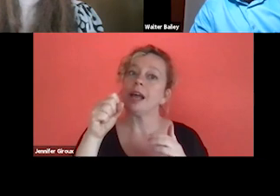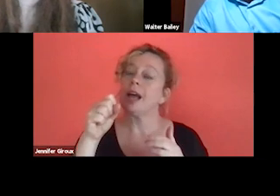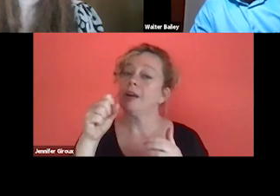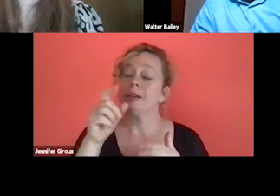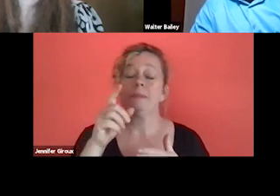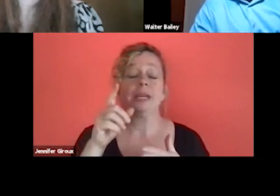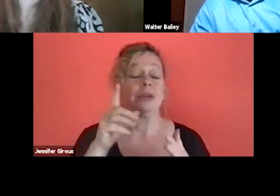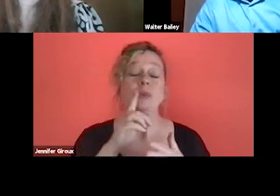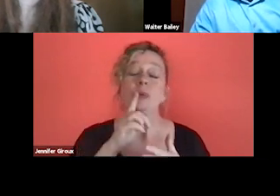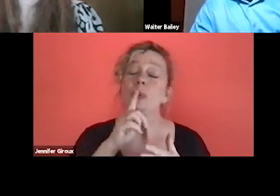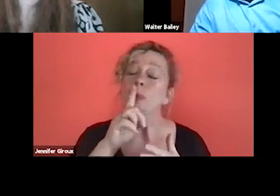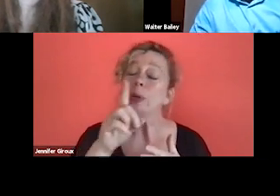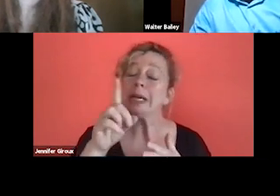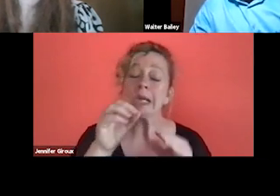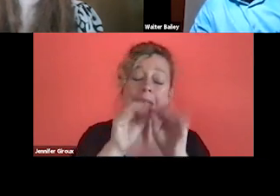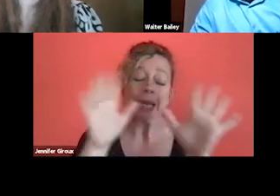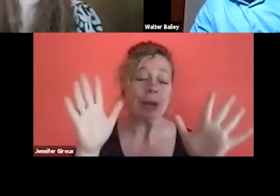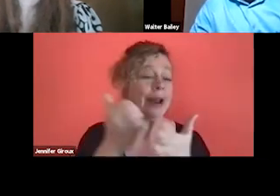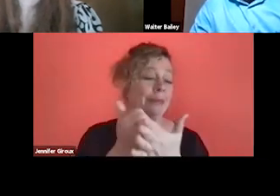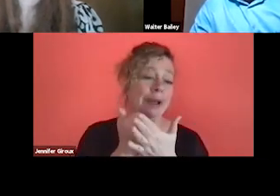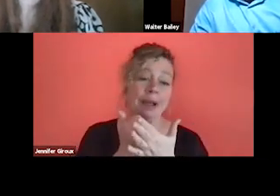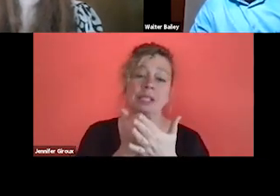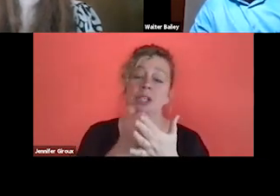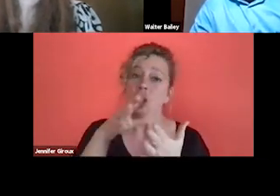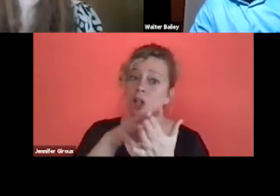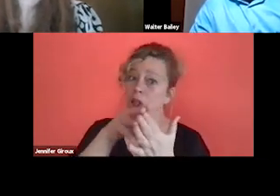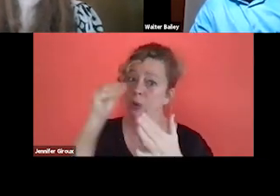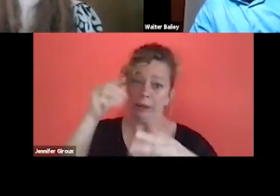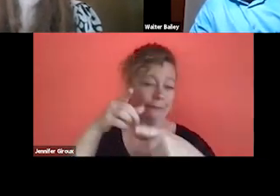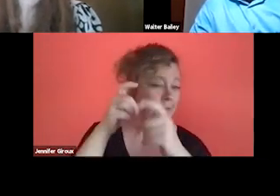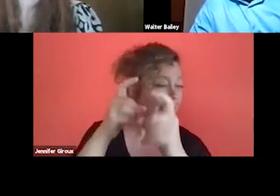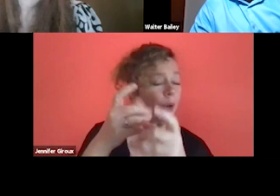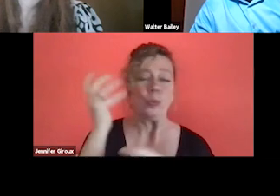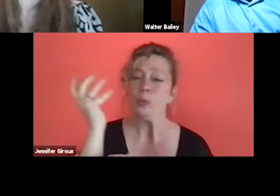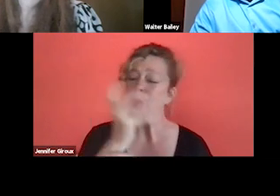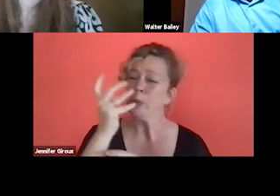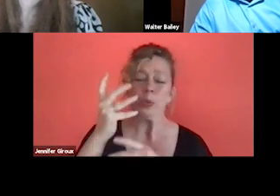Realmente nos ayudó, aprender sobre la marcha. Esta pandemia, quiero decir, fue devastadora,